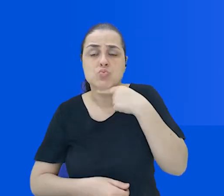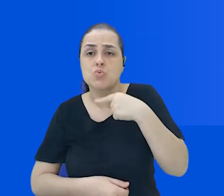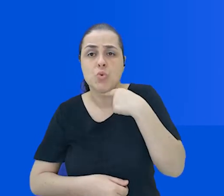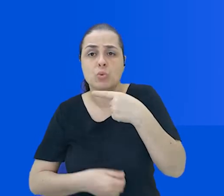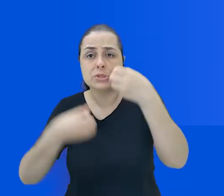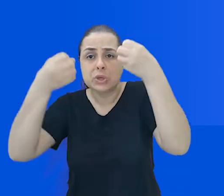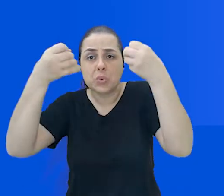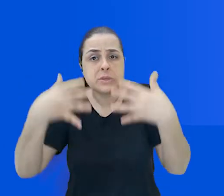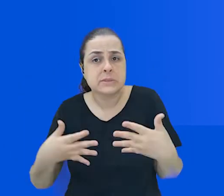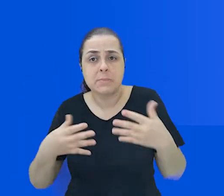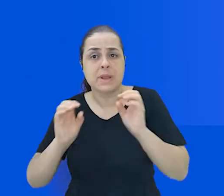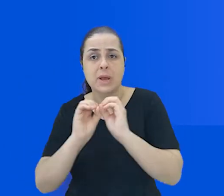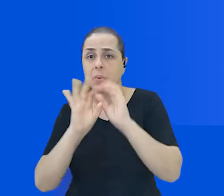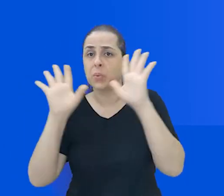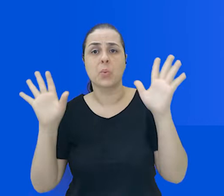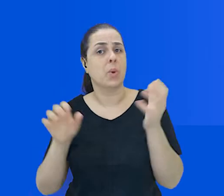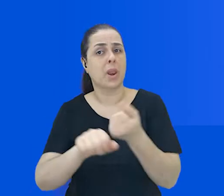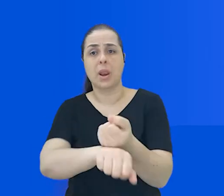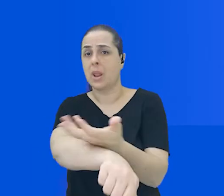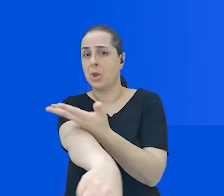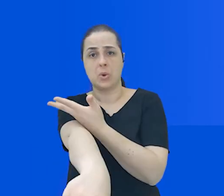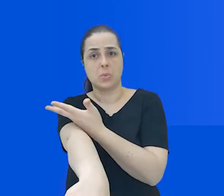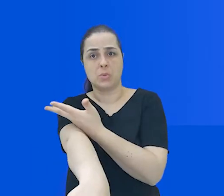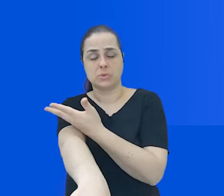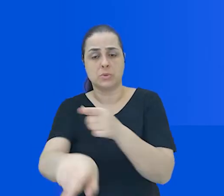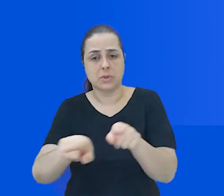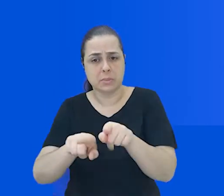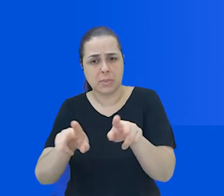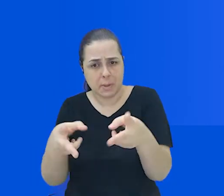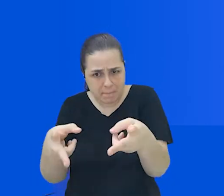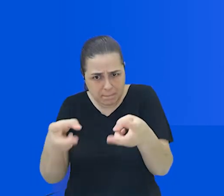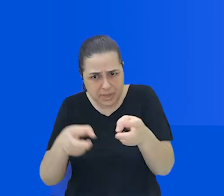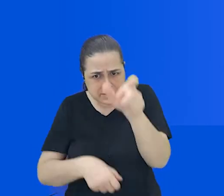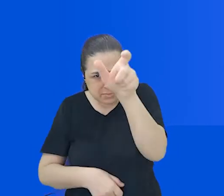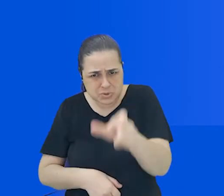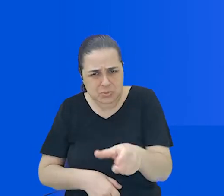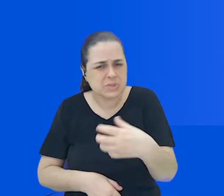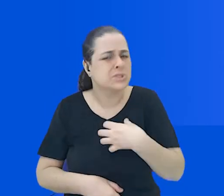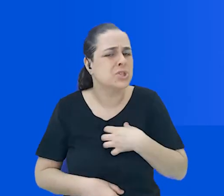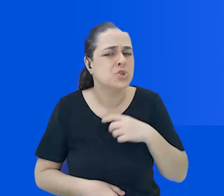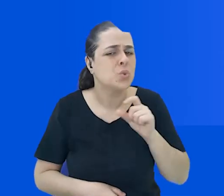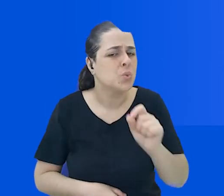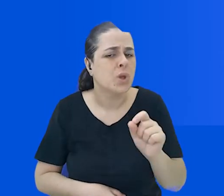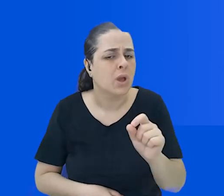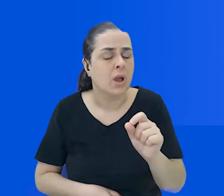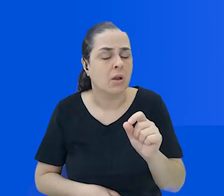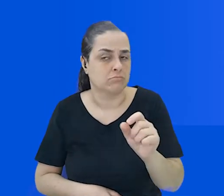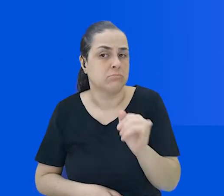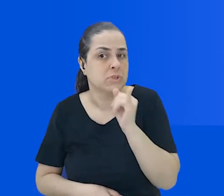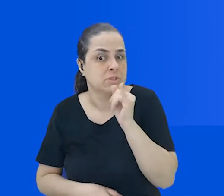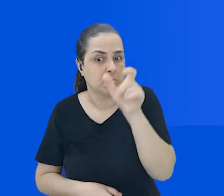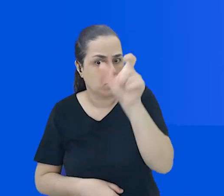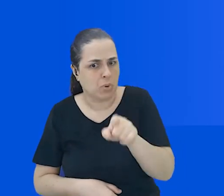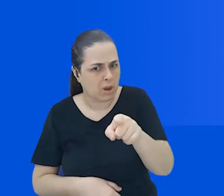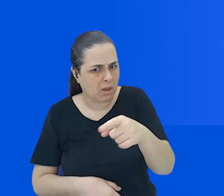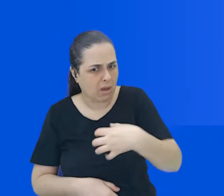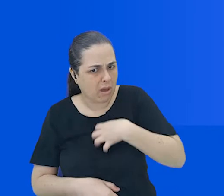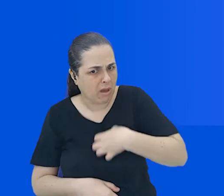Eu também reduzo a minha percepção do que o outro está sentindo. Então, quando eu vejo o outro se irritar, é raiva. E acabou.